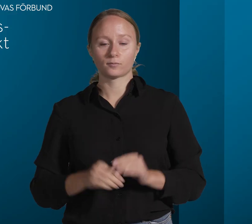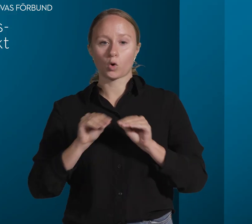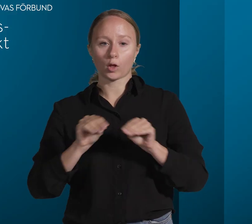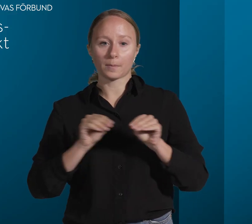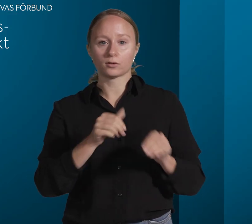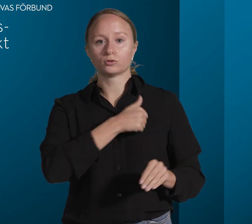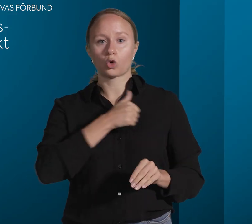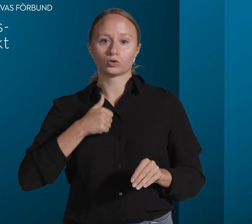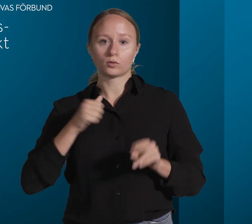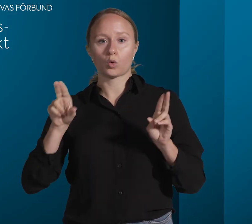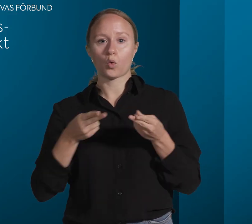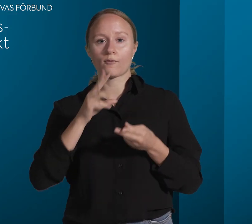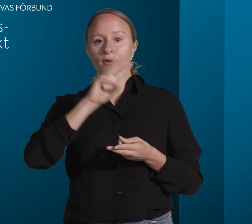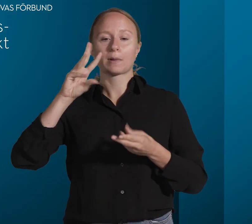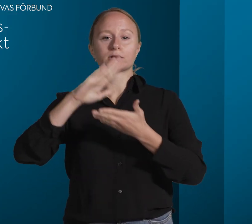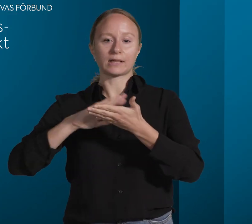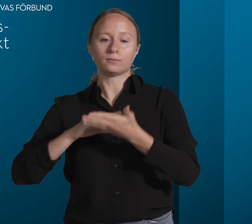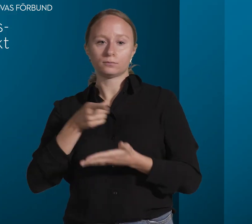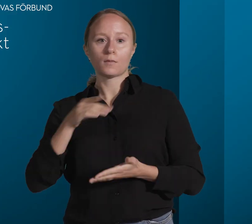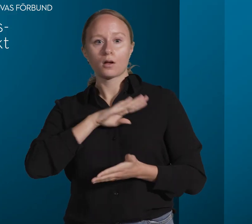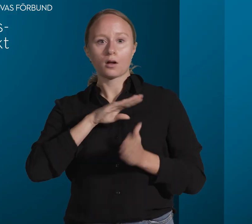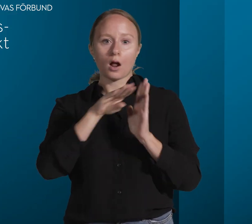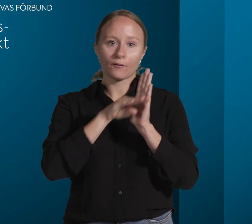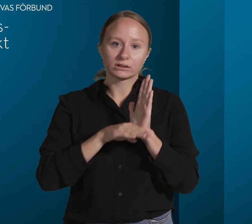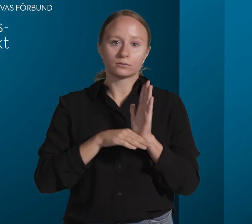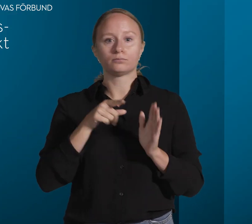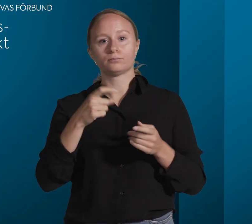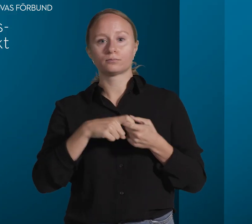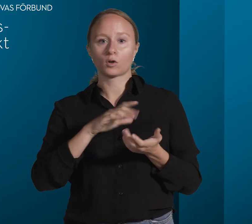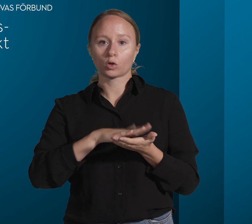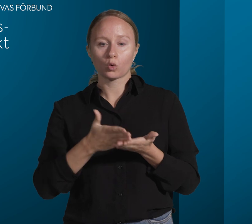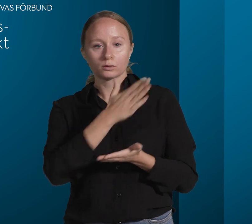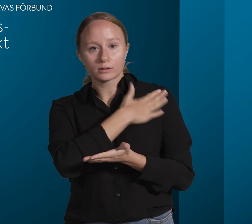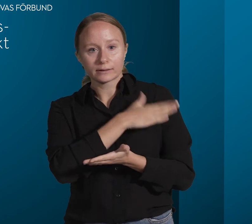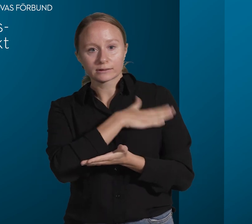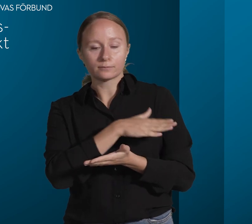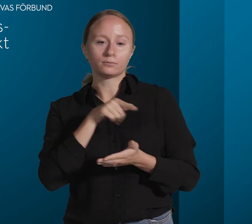Utbildningsstyrelsens nya webbplats samlar anvisningar om tolkningstjänster -